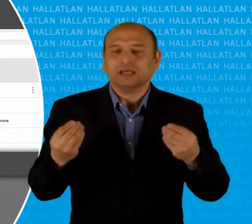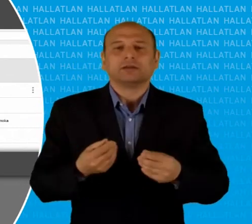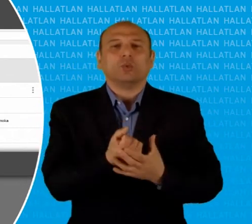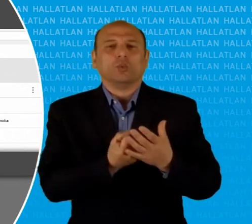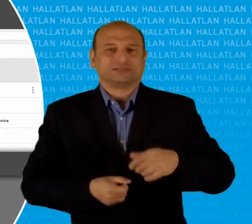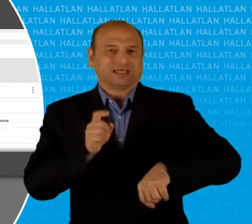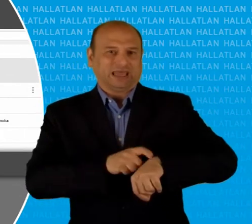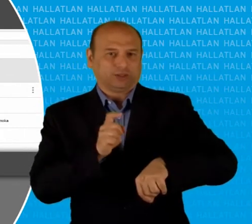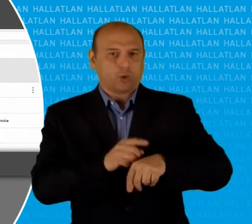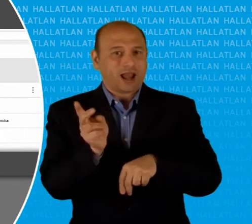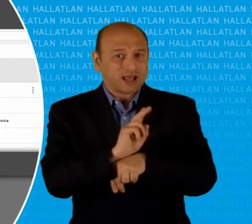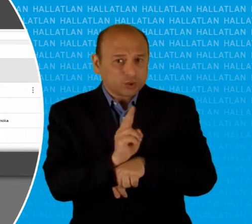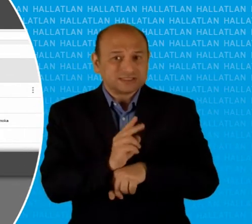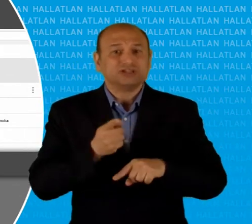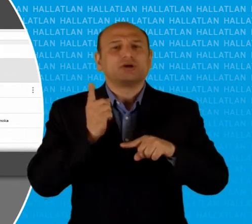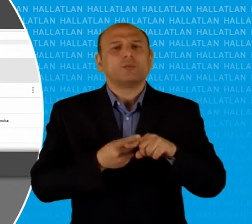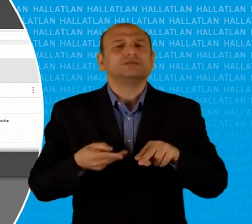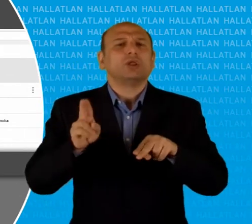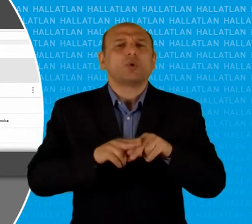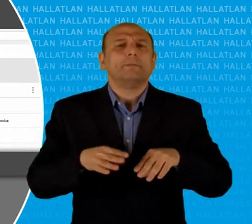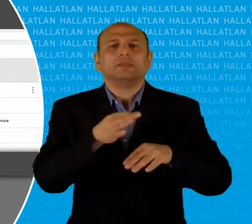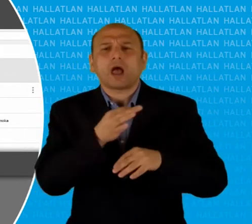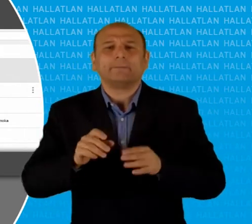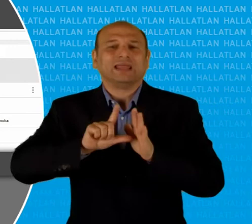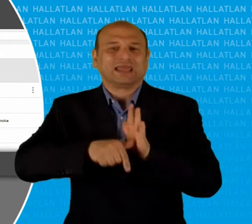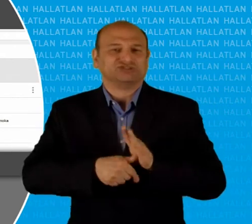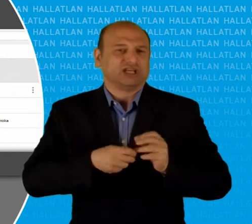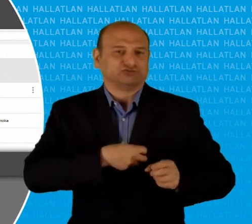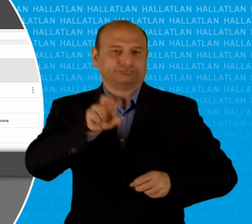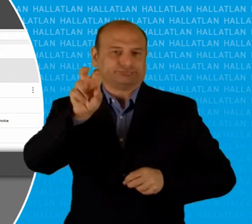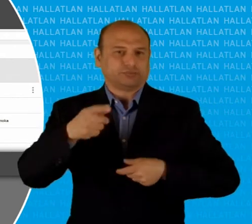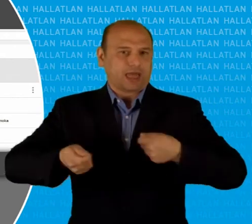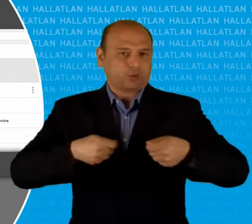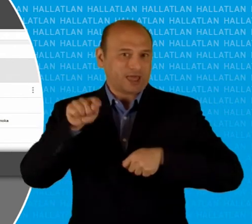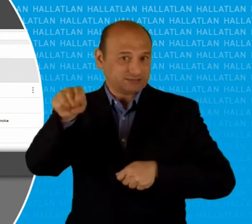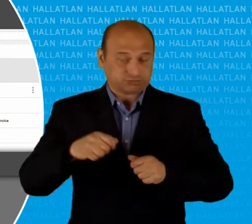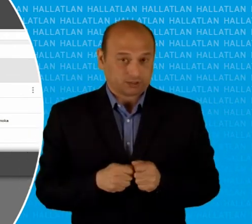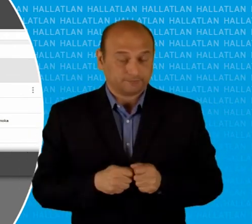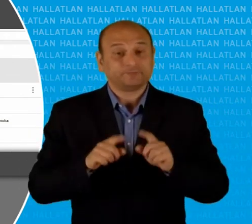mert sokszor elhúzódik az ellenőrzés, az appok csak sok napos késéssel kerülnek ki.